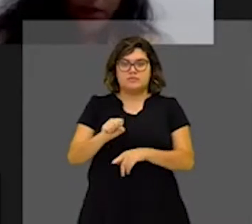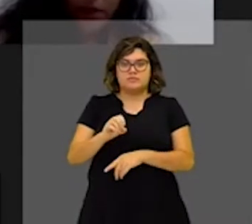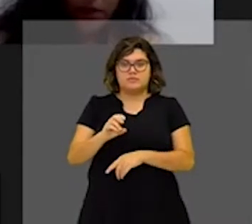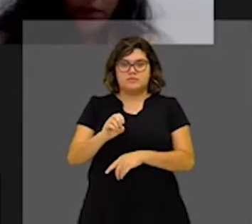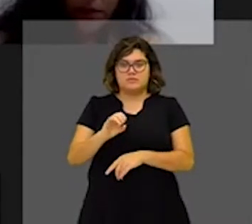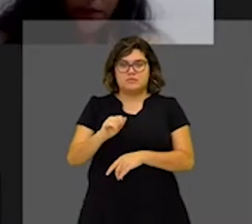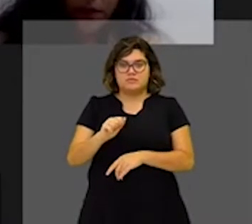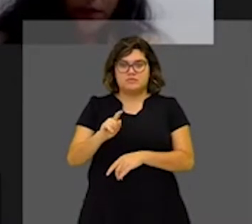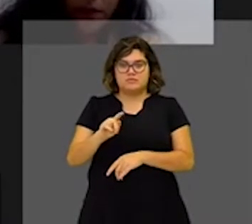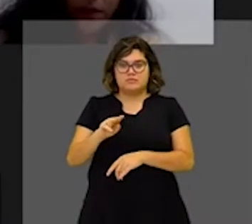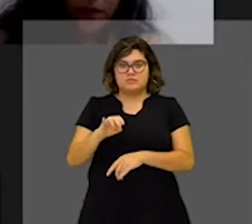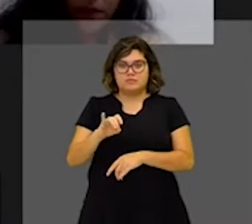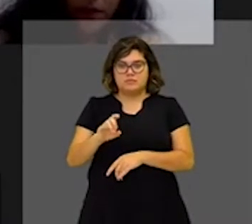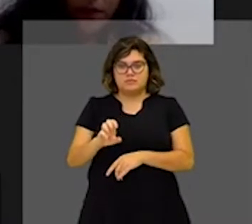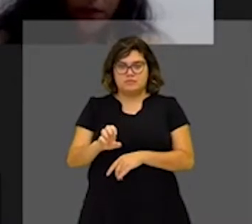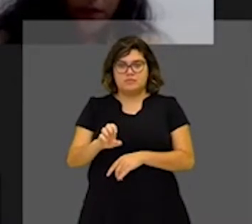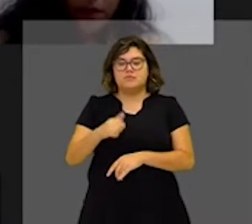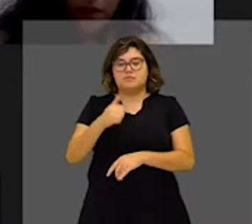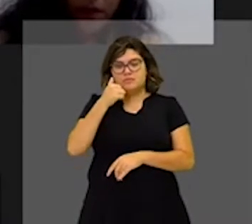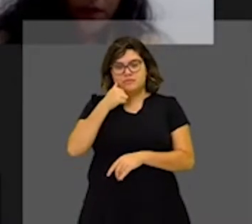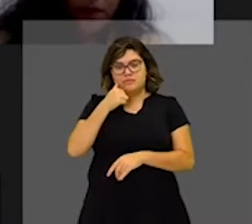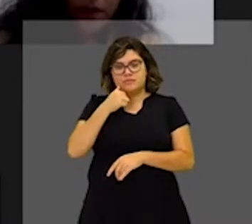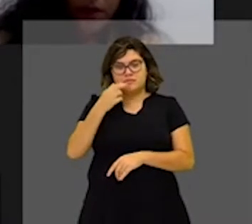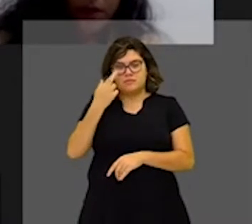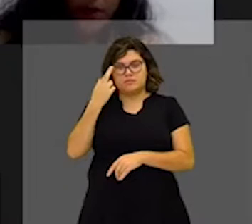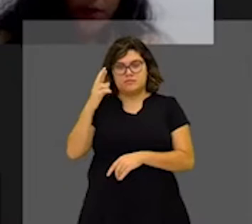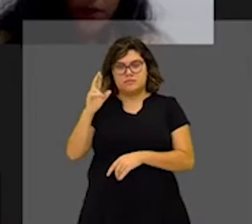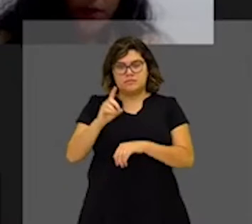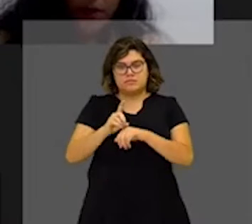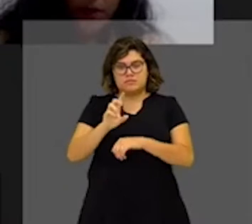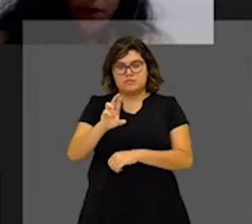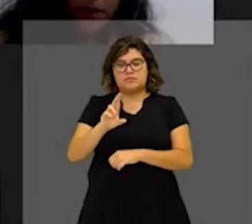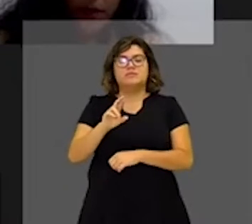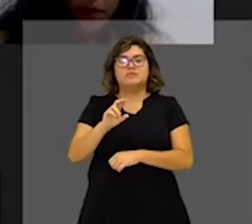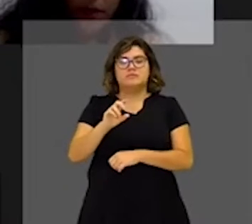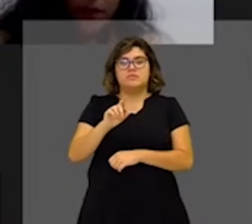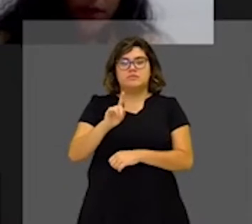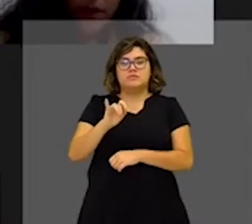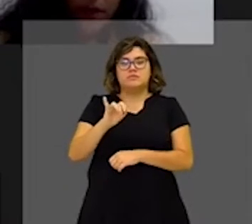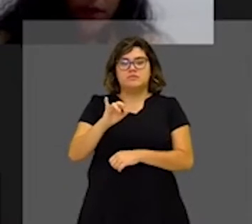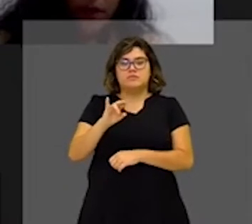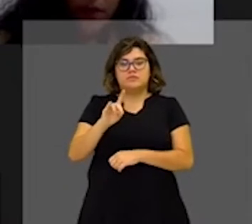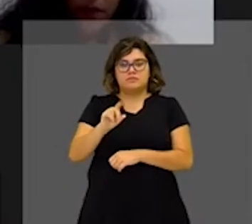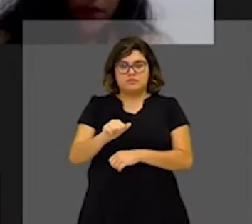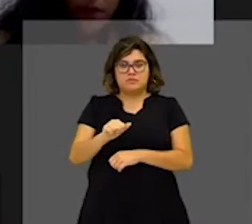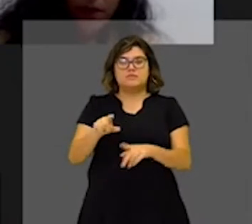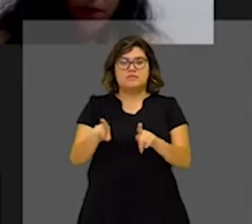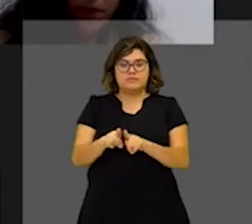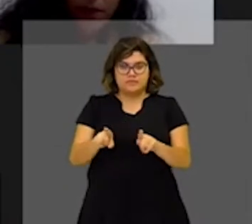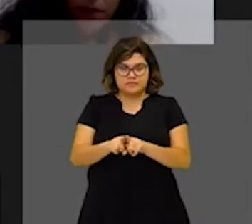redes sociais autora Drica guzzi Amei a senhora a professora de Direito Constitucional e direitos